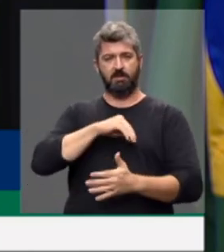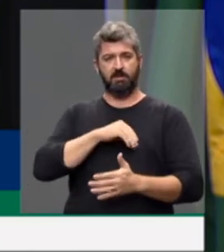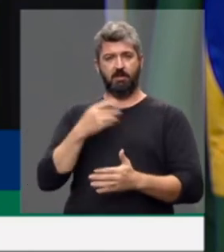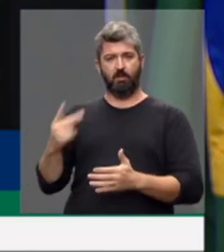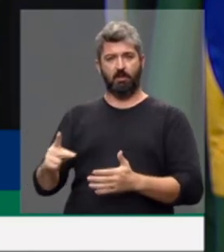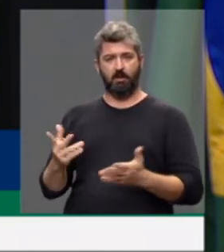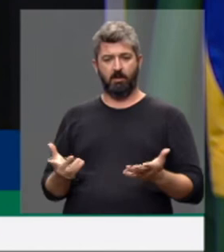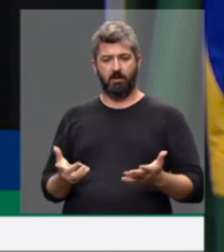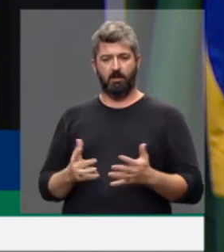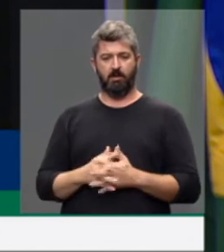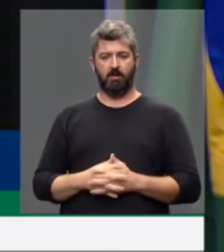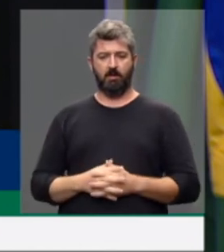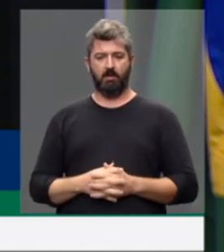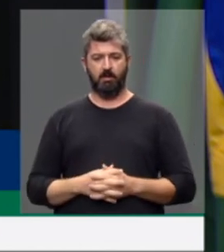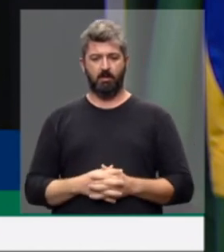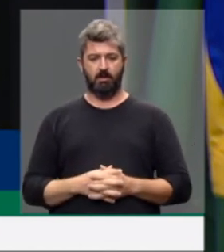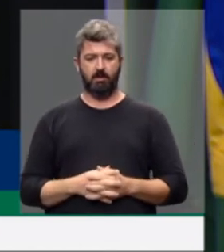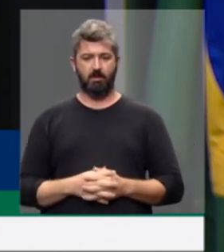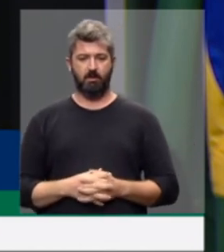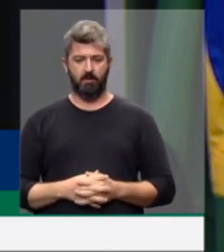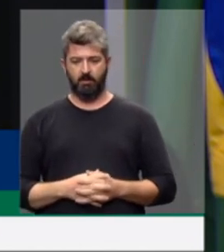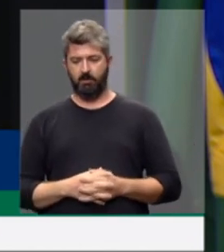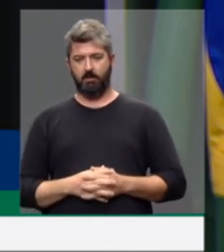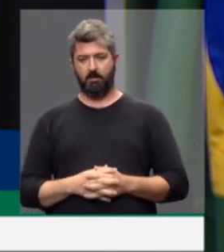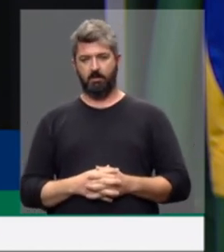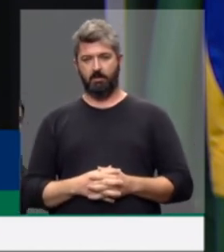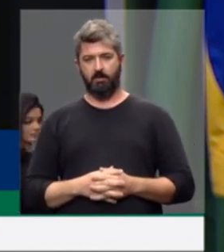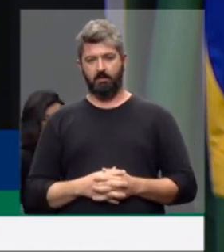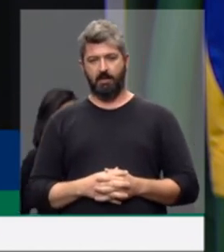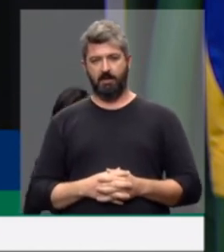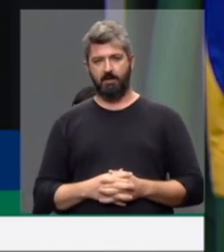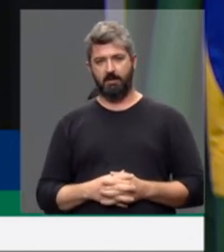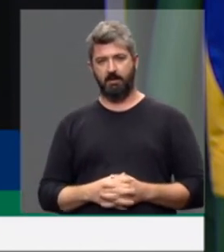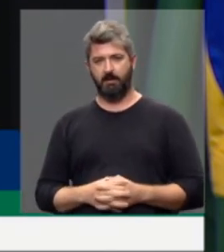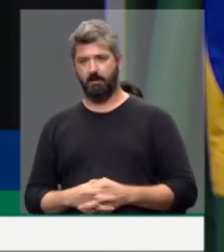DESRESPEITO PARA COM ESTE CONJUNTO DE TRABALHADORES E SERVIDORES, IMPÔS UM CONGELAMENTO DE SALÁRIO QUE